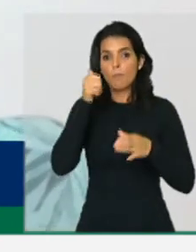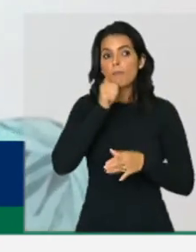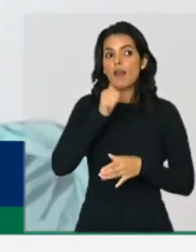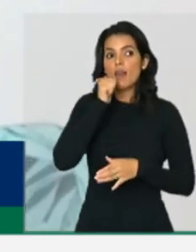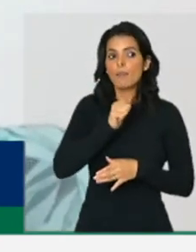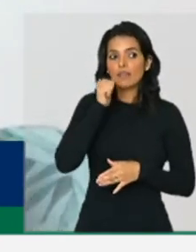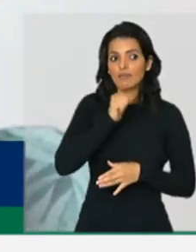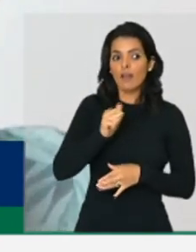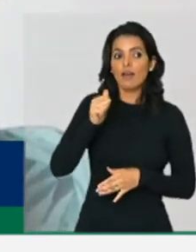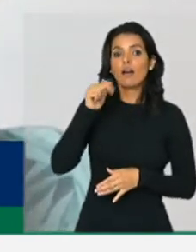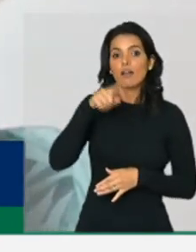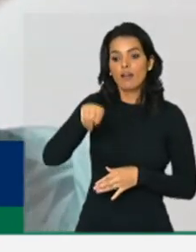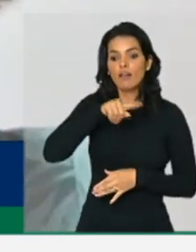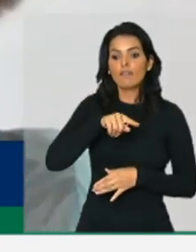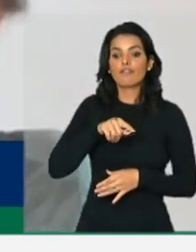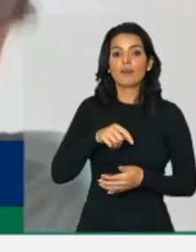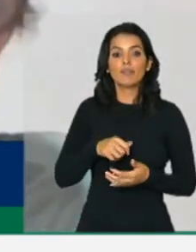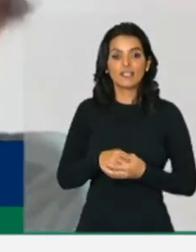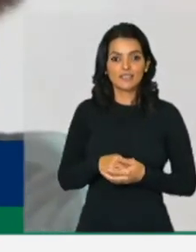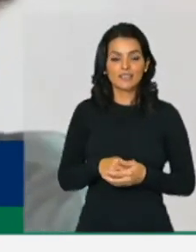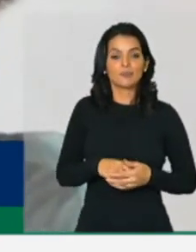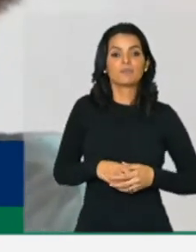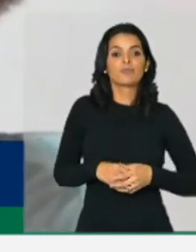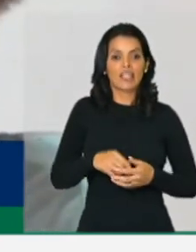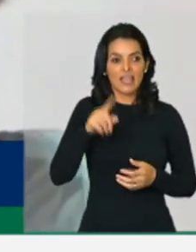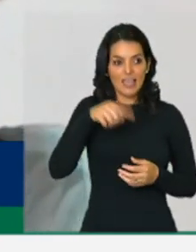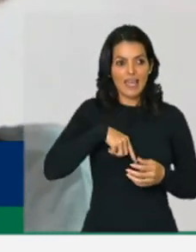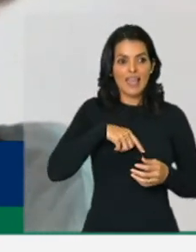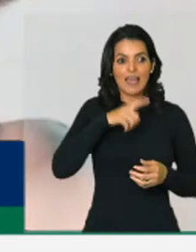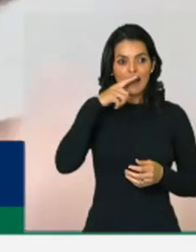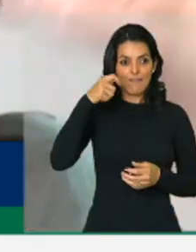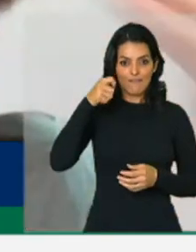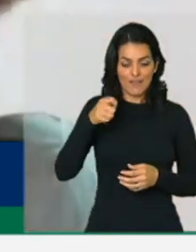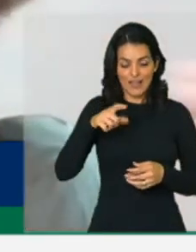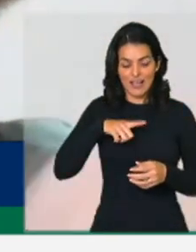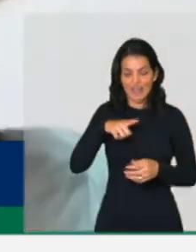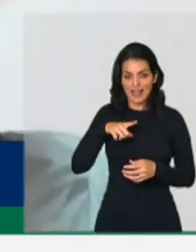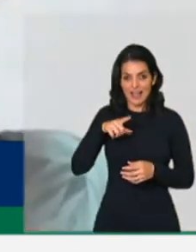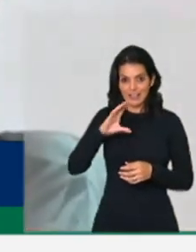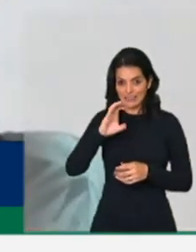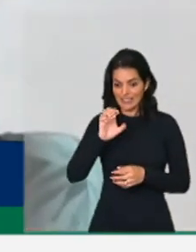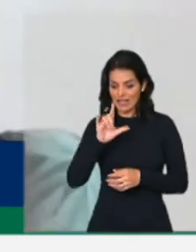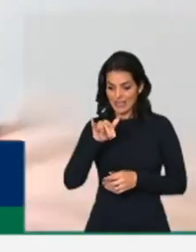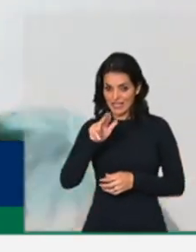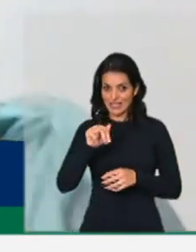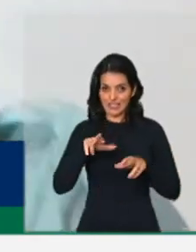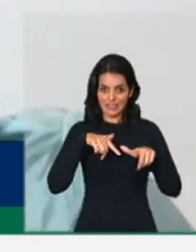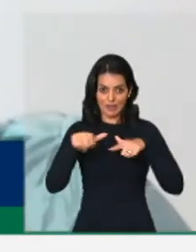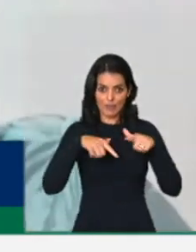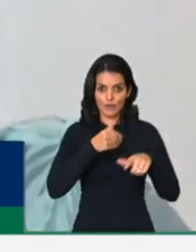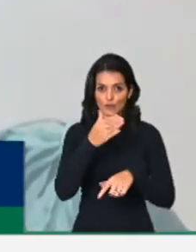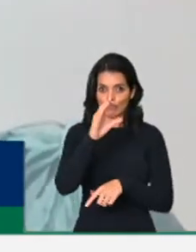POR ISSO, VOTAR O PROJETO 1011 JÁ . [PRESIDENTE]: ESTÁ ENCERRADA A VOTAÇÃO. [DEPUTADA]: SENHOR PRESIDENTE, PELA LIDERANÇA DO